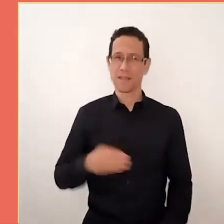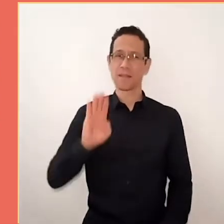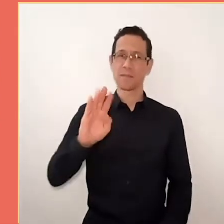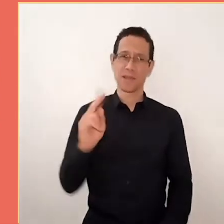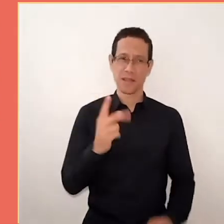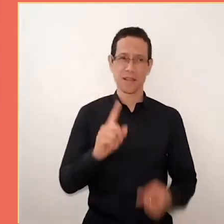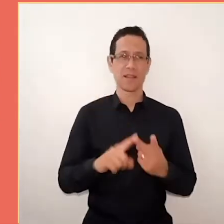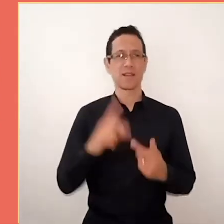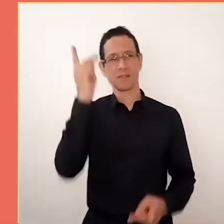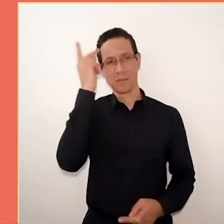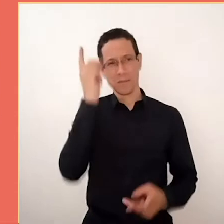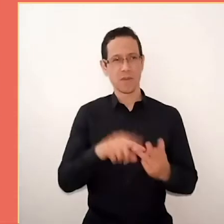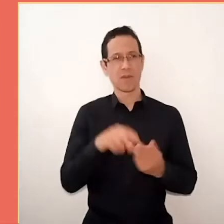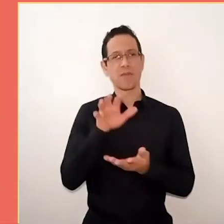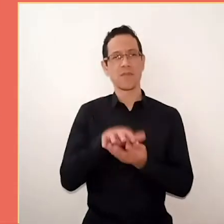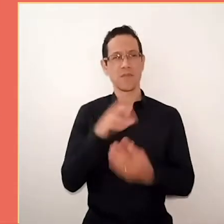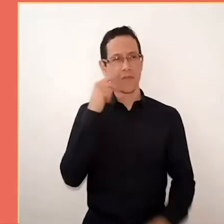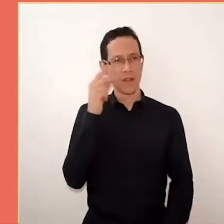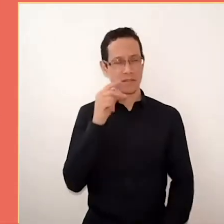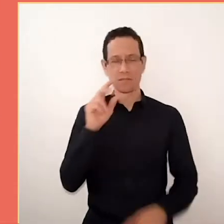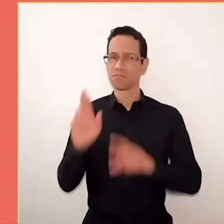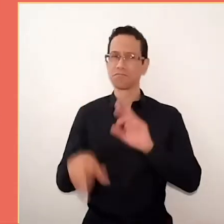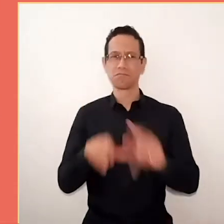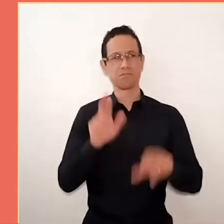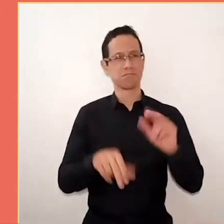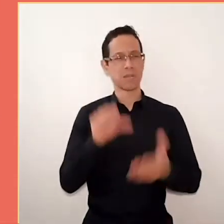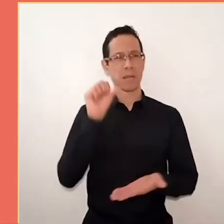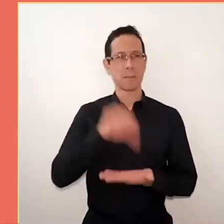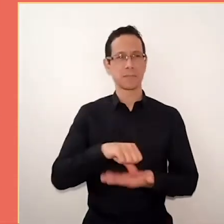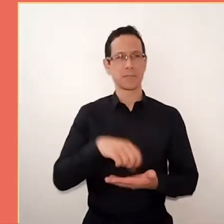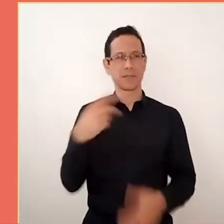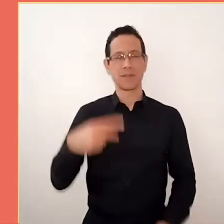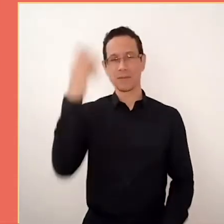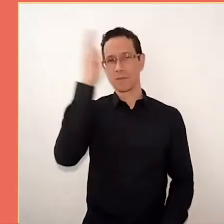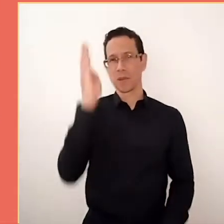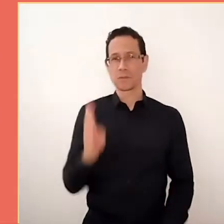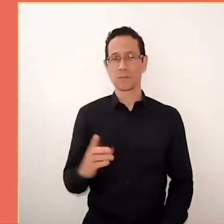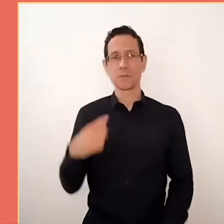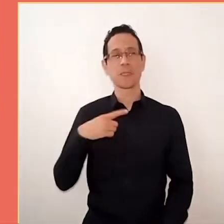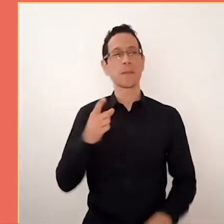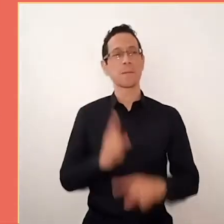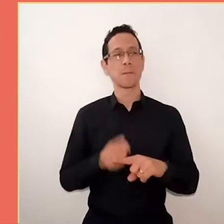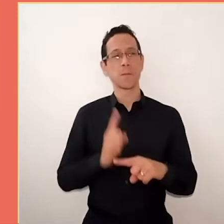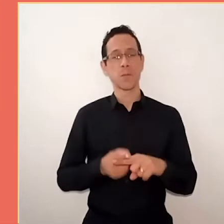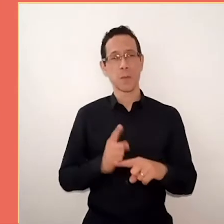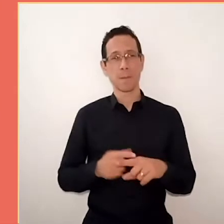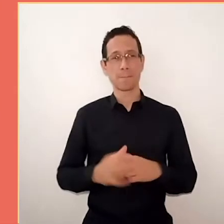ou em Fortaleza, ou em qualquer outra capital do Brasil. Porque ele traz aquelas imagens daquelas famílias de classe média,